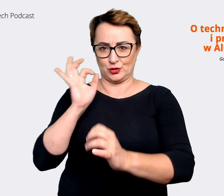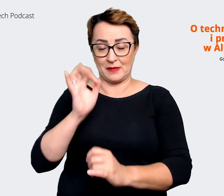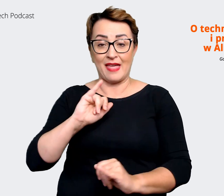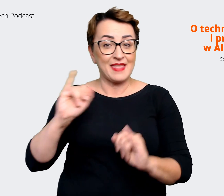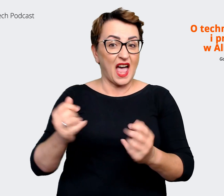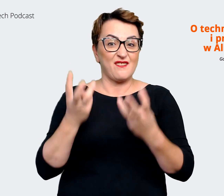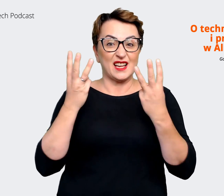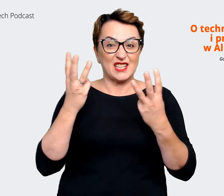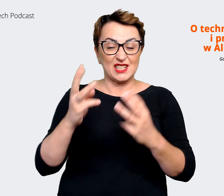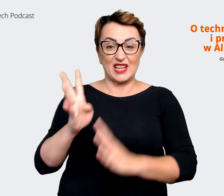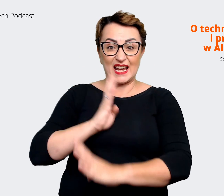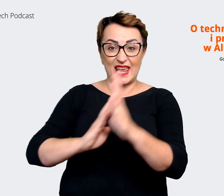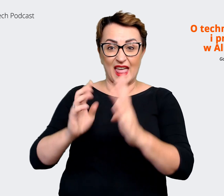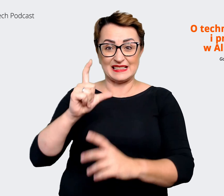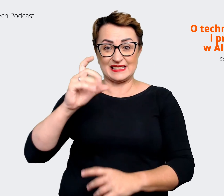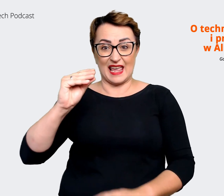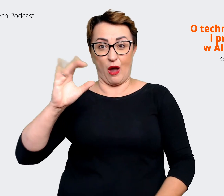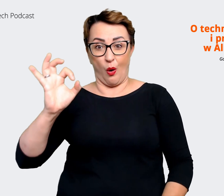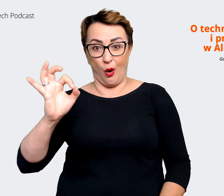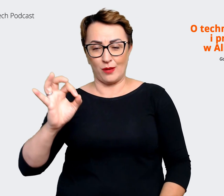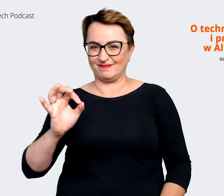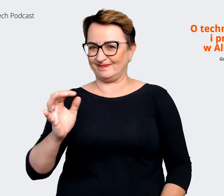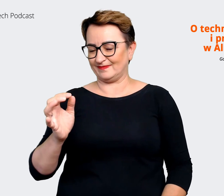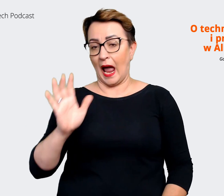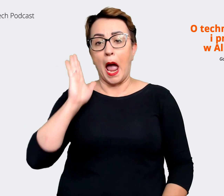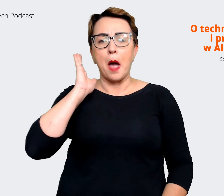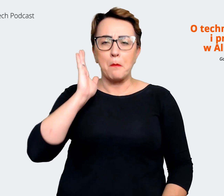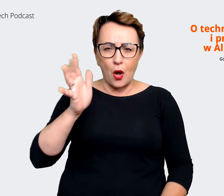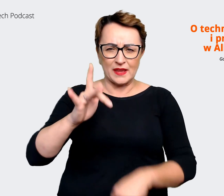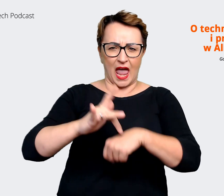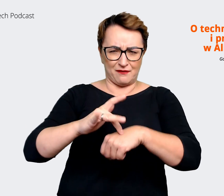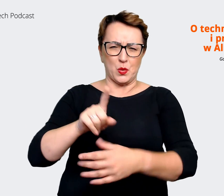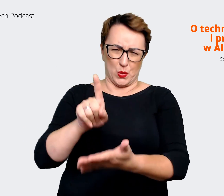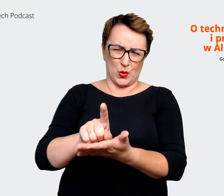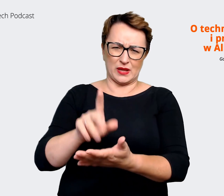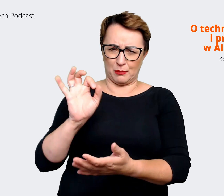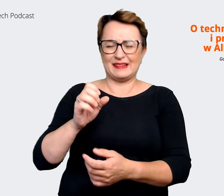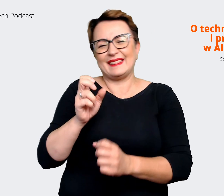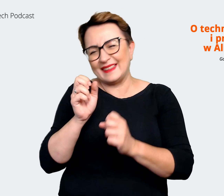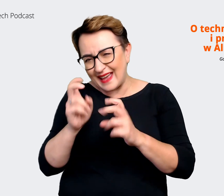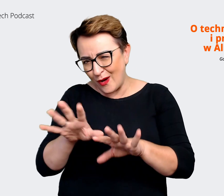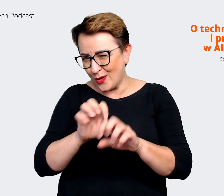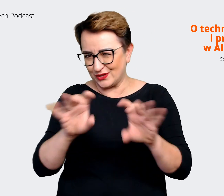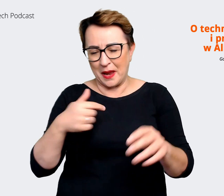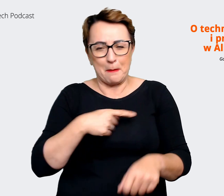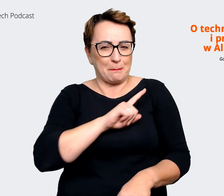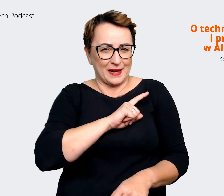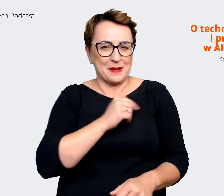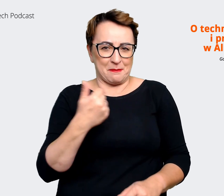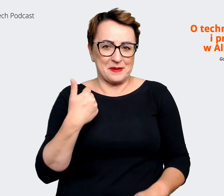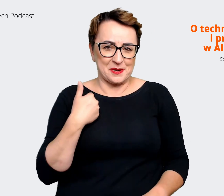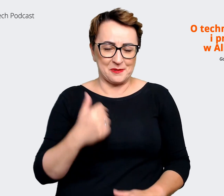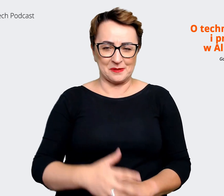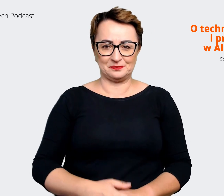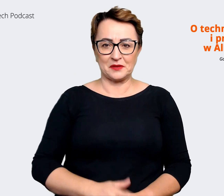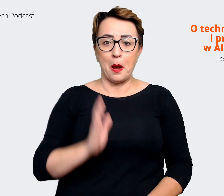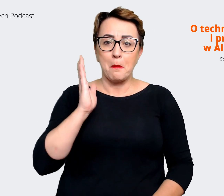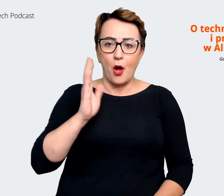Prowadzący: Ale podejrzewam, że potem mu się w rezultacie udało. Mariusz: No tak, tak dopilnowaliśmy potem. Tomasz: Potem bardzo lubił nasz produkt.